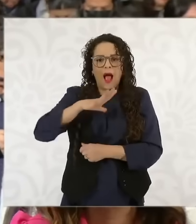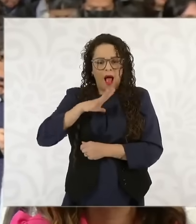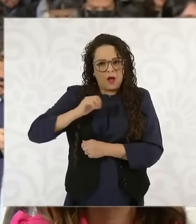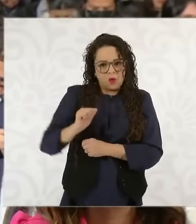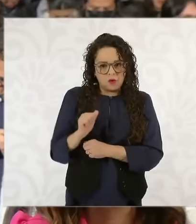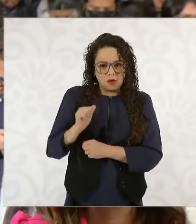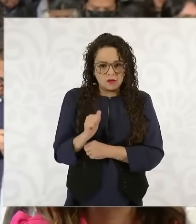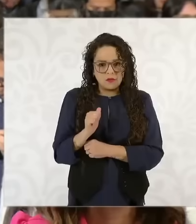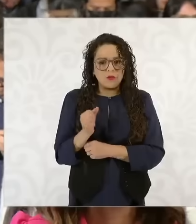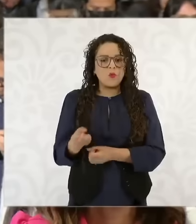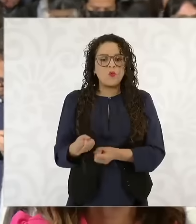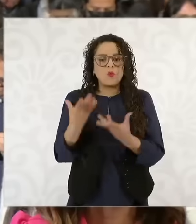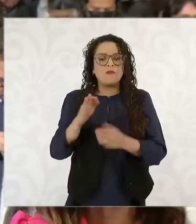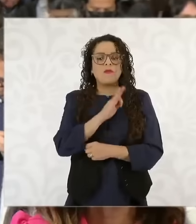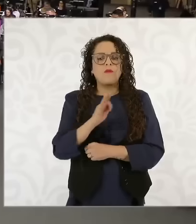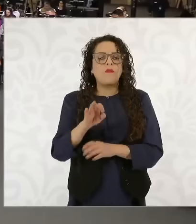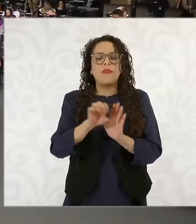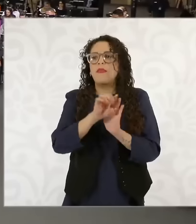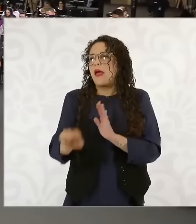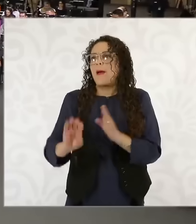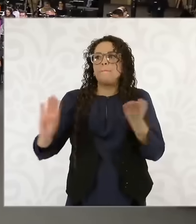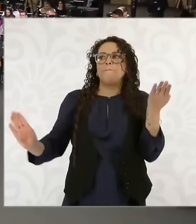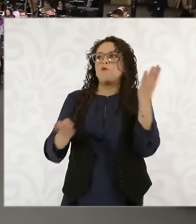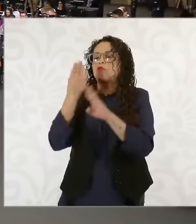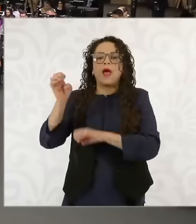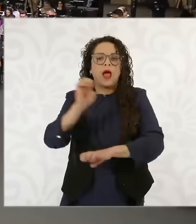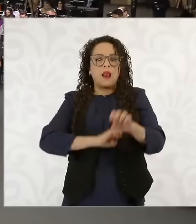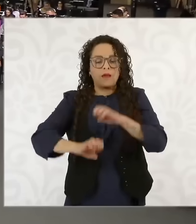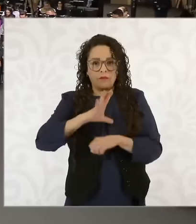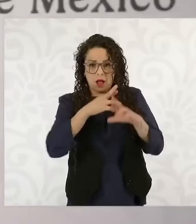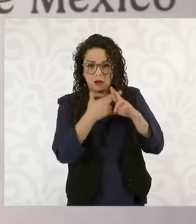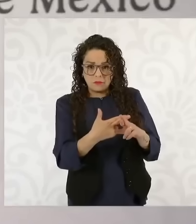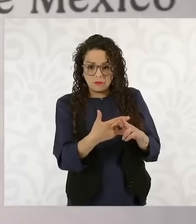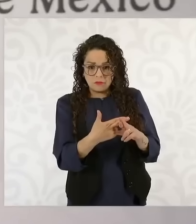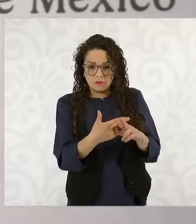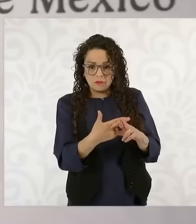completamente como una empresa mundial? Siempre lo he dicho, Pemex es rentable. El problema